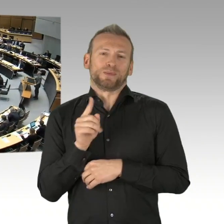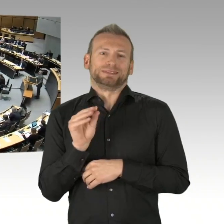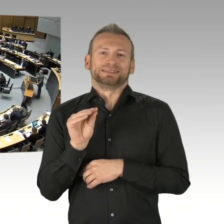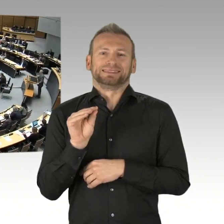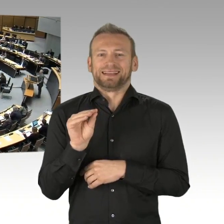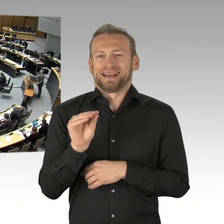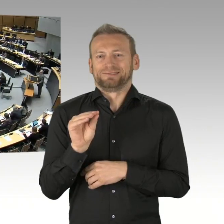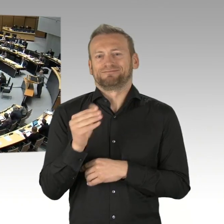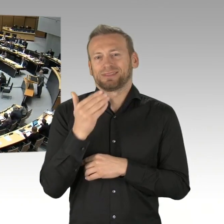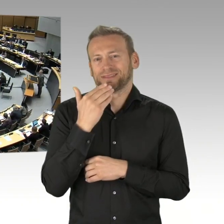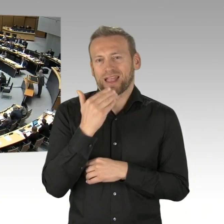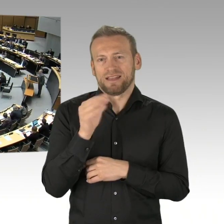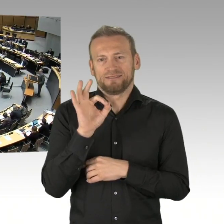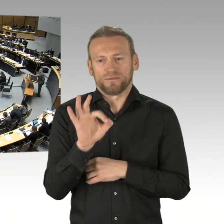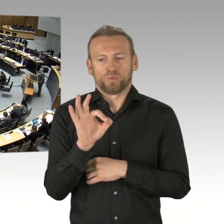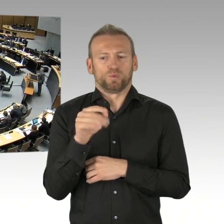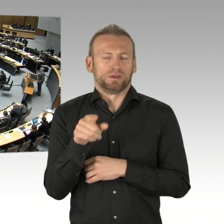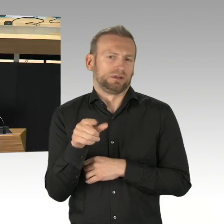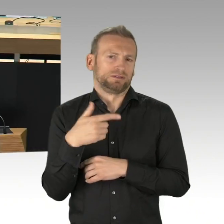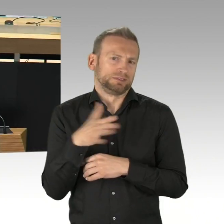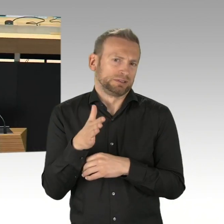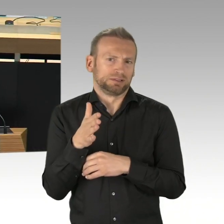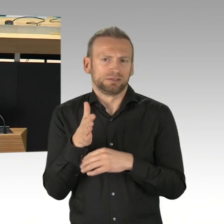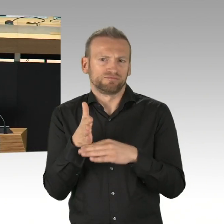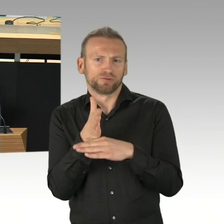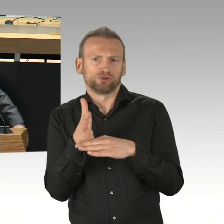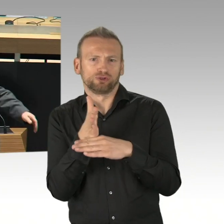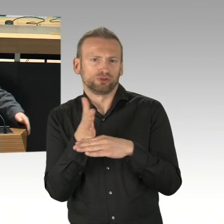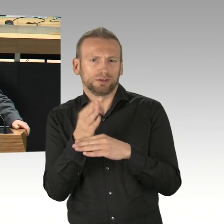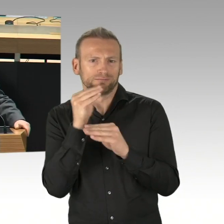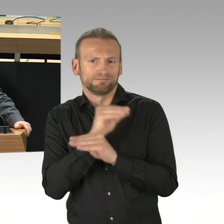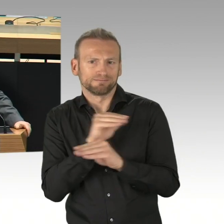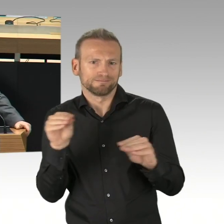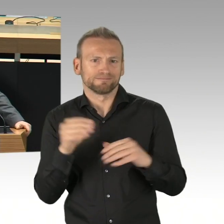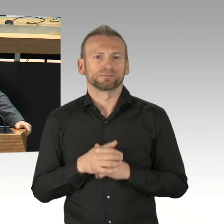liebe Abgeordnete der Koalition, die hier angemessen und würdig mit diesem Vorgang umgeht.